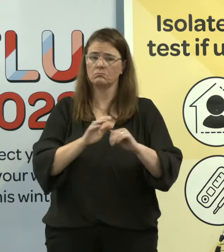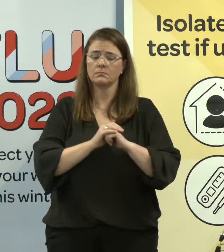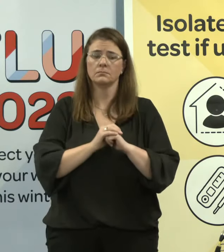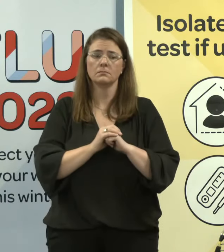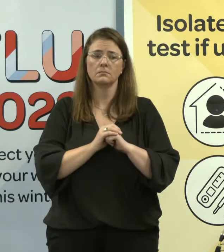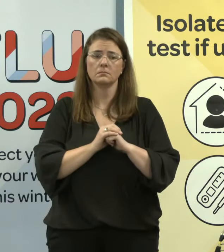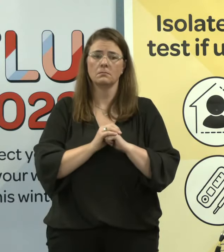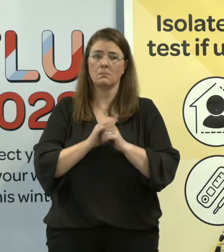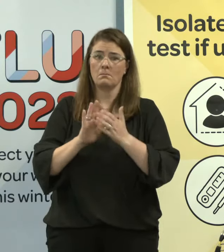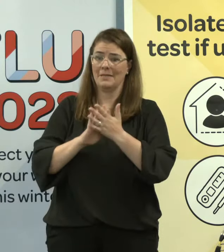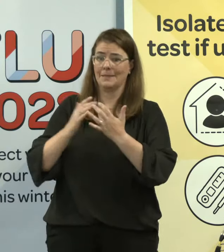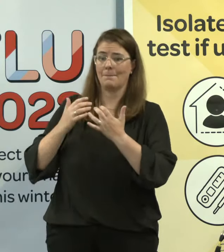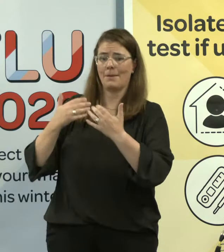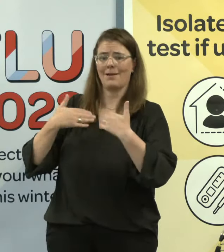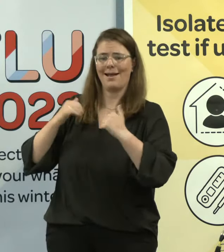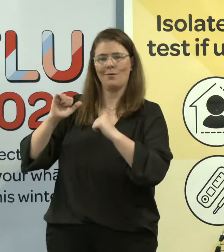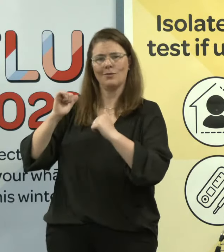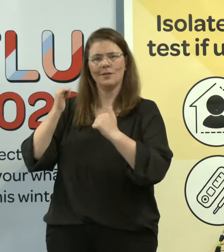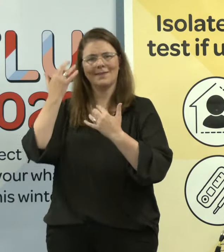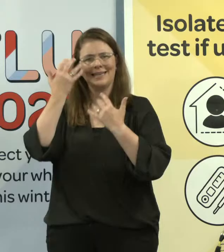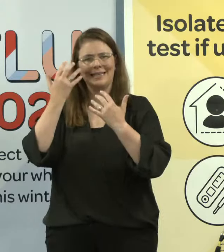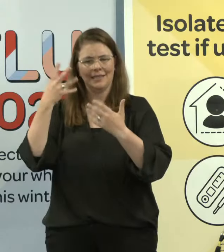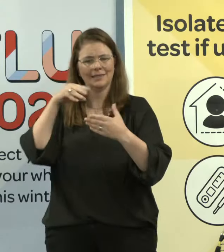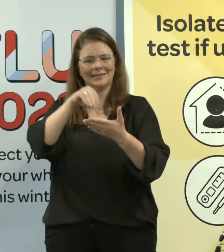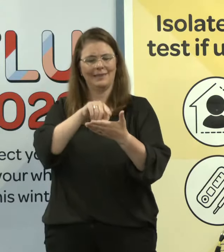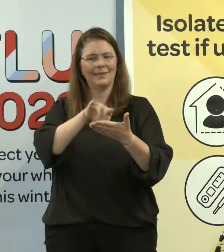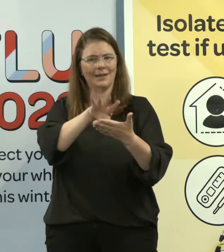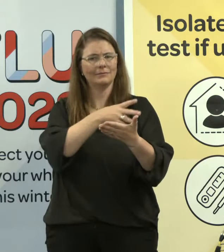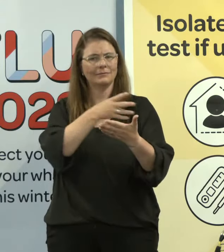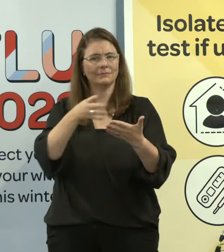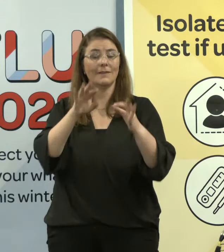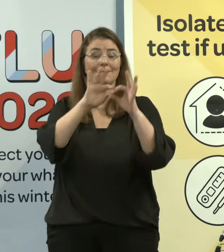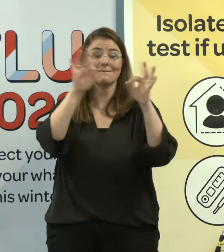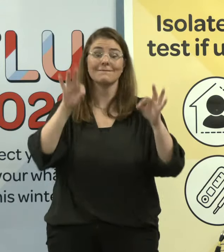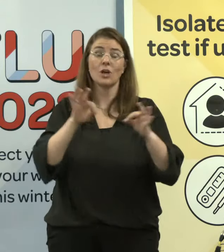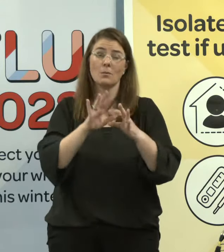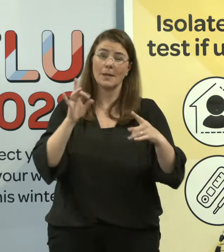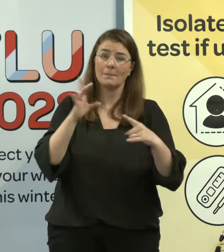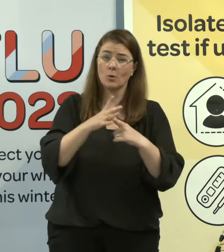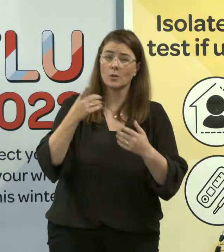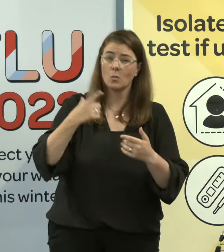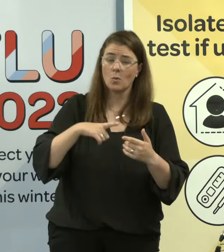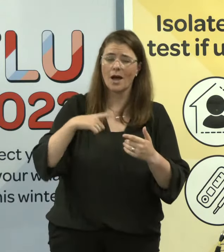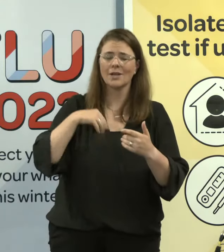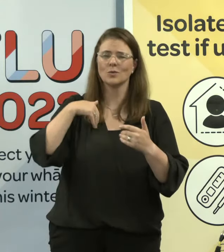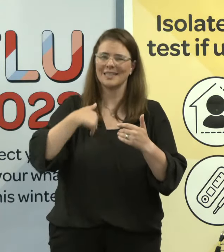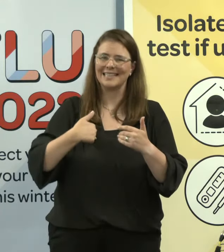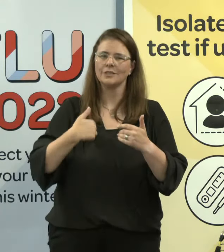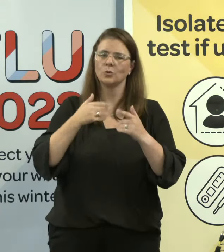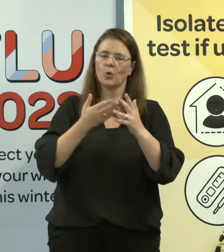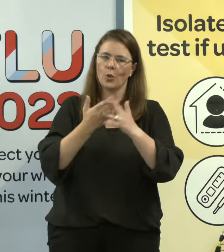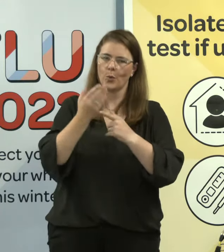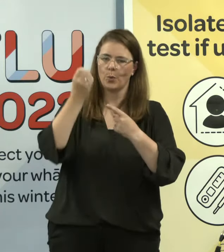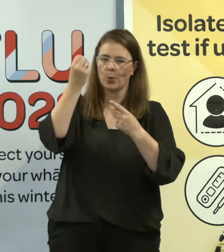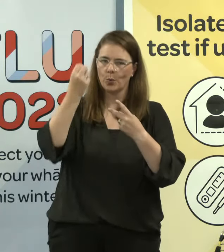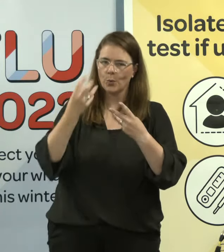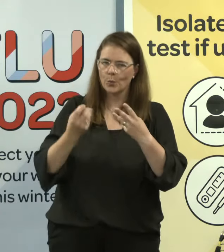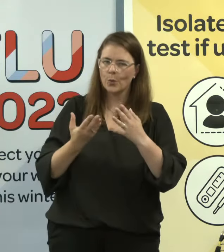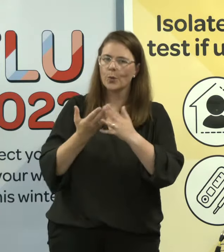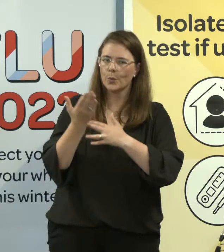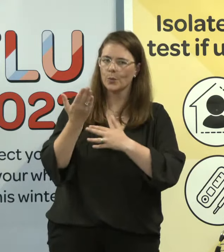roopu tetahi waahanga o tera. No